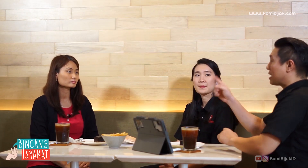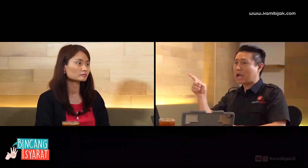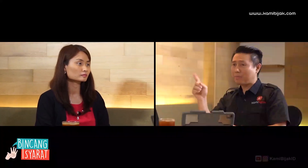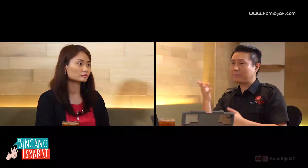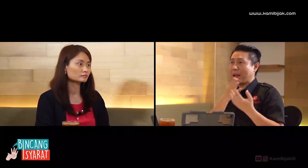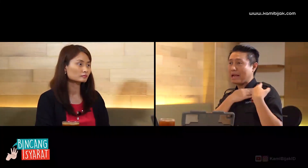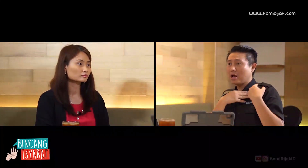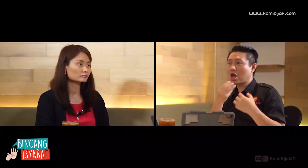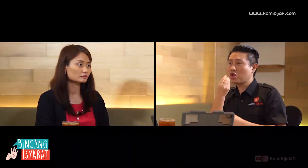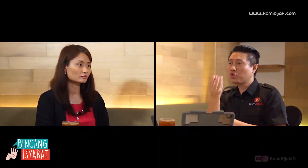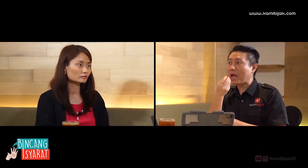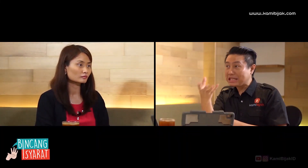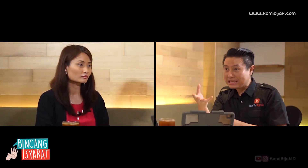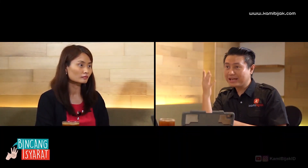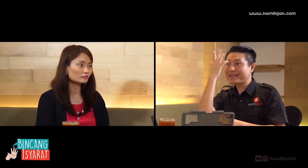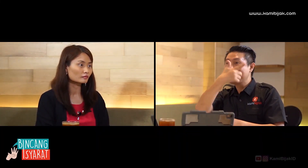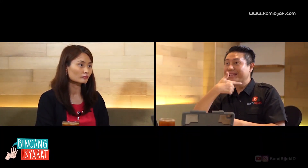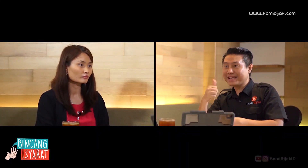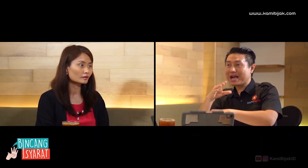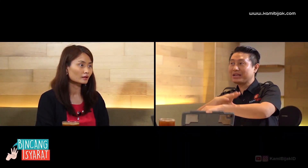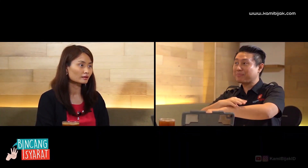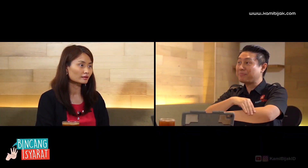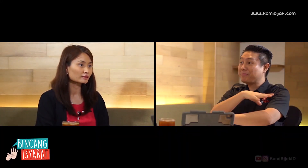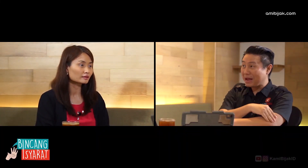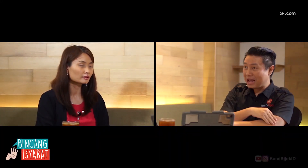Sebagai konsultan kecantikan dan spa,